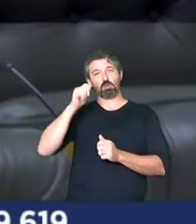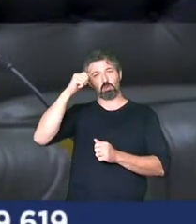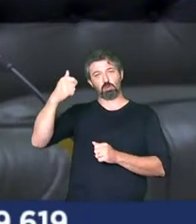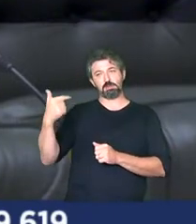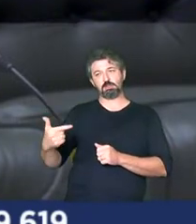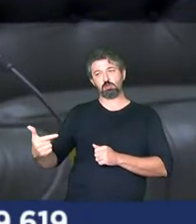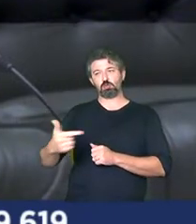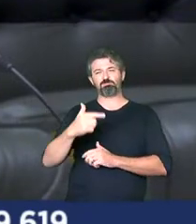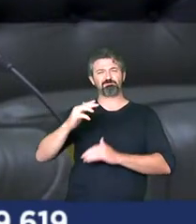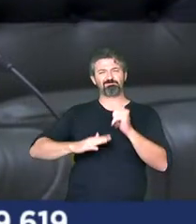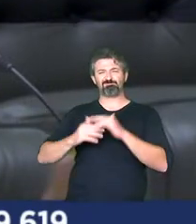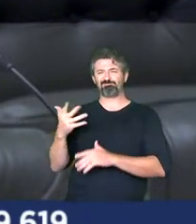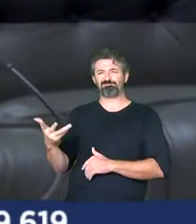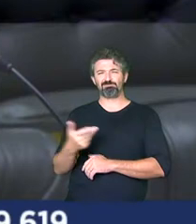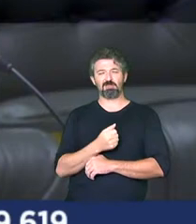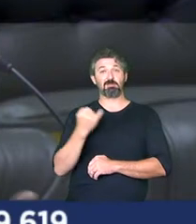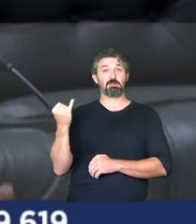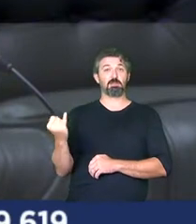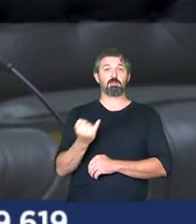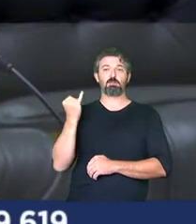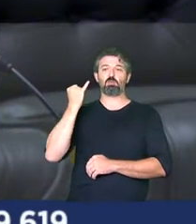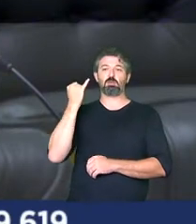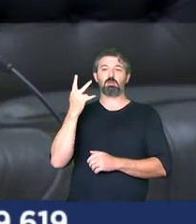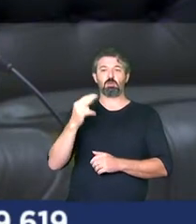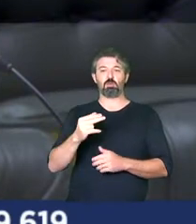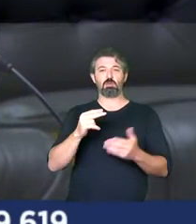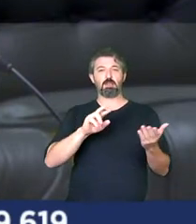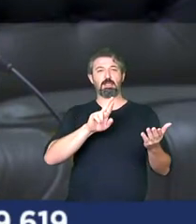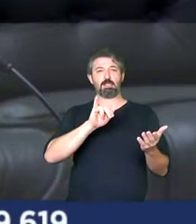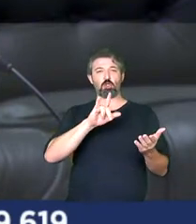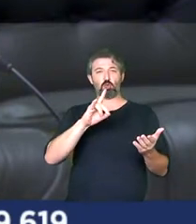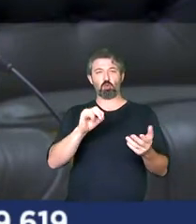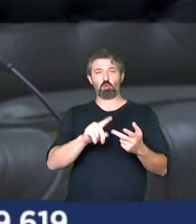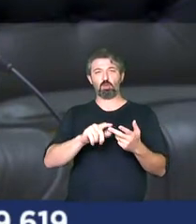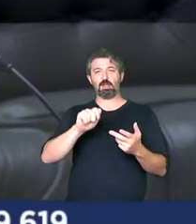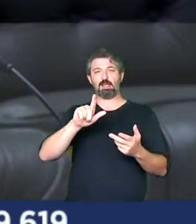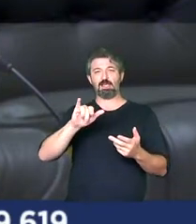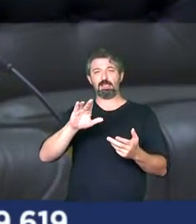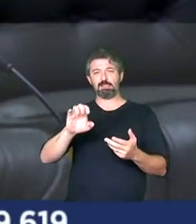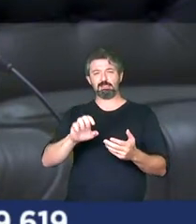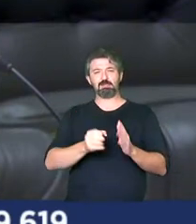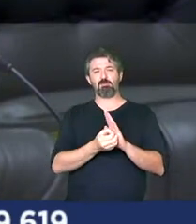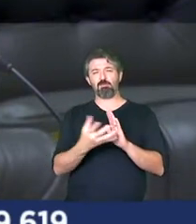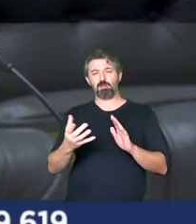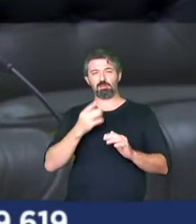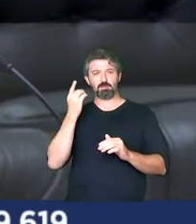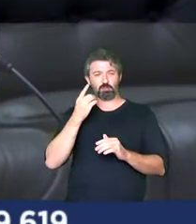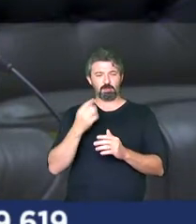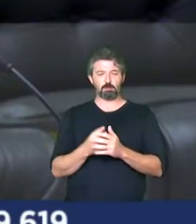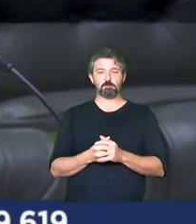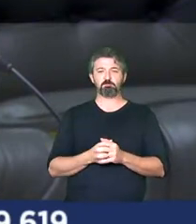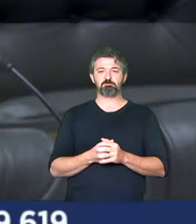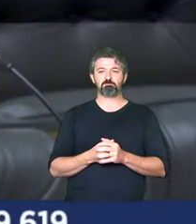COMO AUTORA DO PROJETO... JUNTAMENTE COM AUTORES TÃO QUALIFICADOS E IMPORTANTES COMO O DEPUTADO RENILDO, A DEPUTADA ALICE... TANTOS